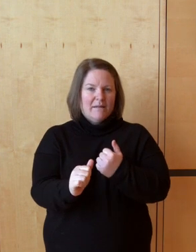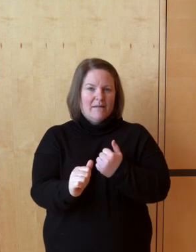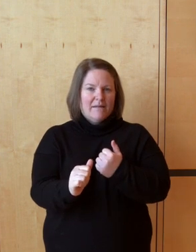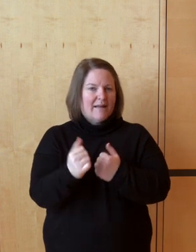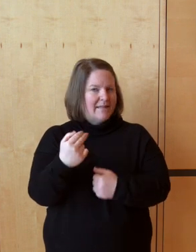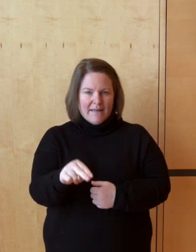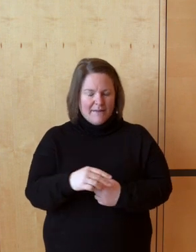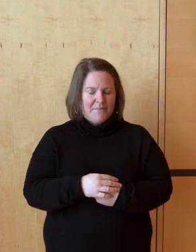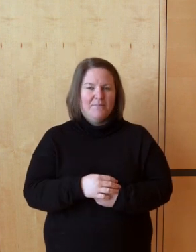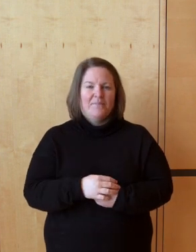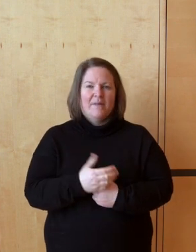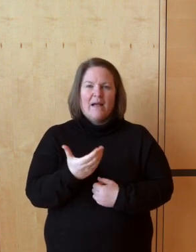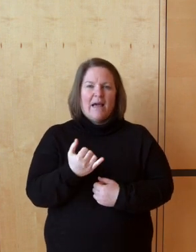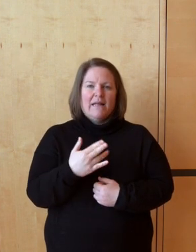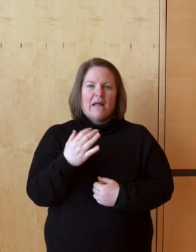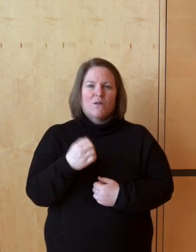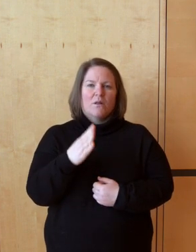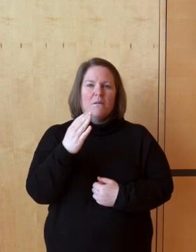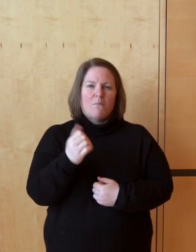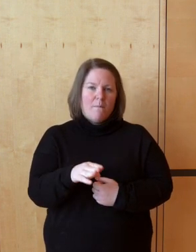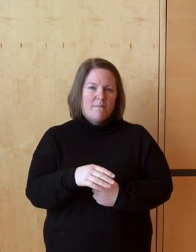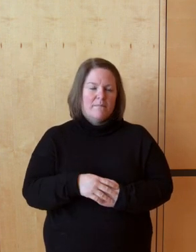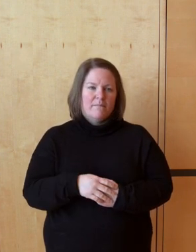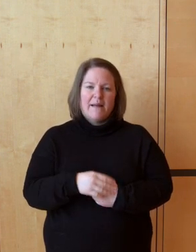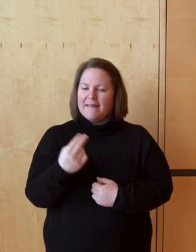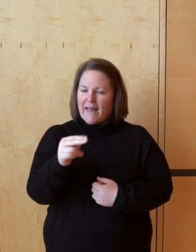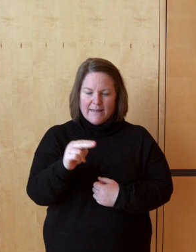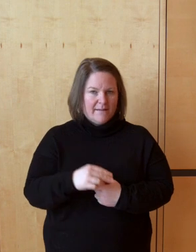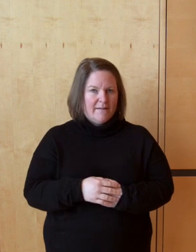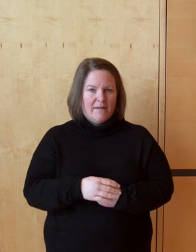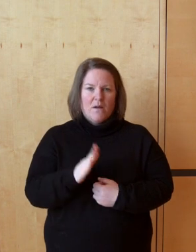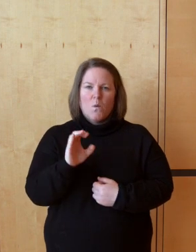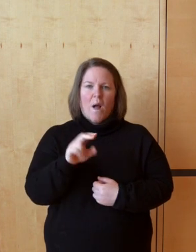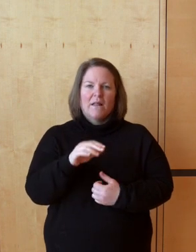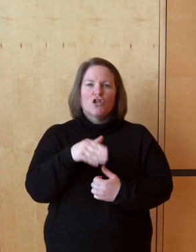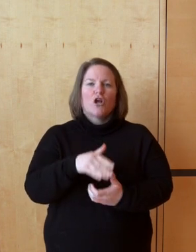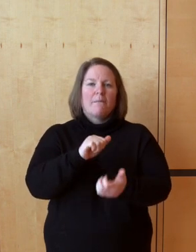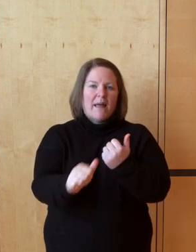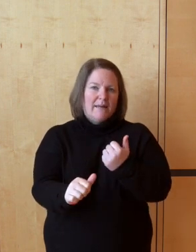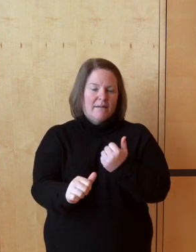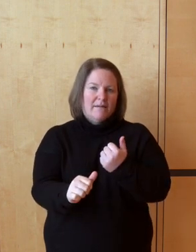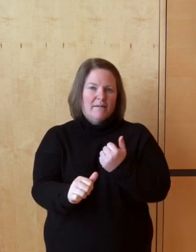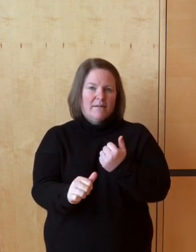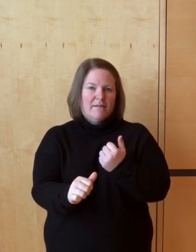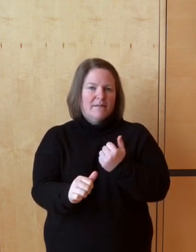Nej Carina Sundbom Nej Johan Söderberg Nej